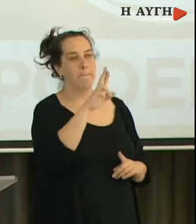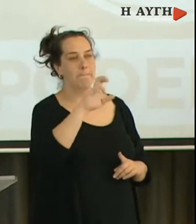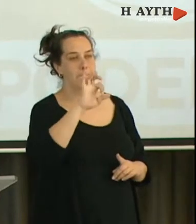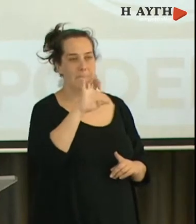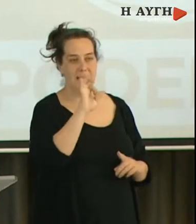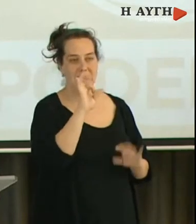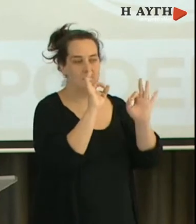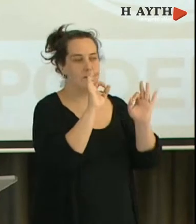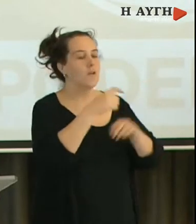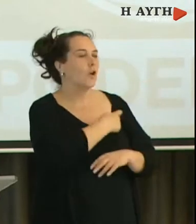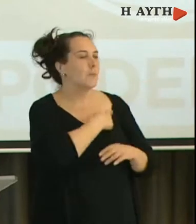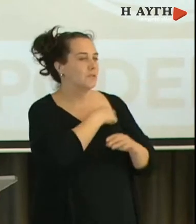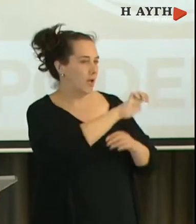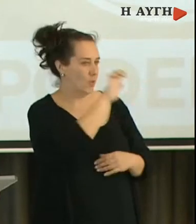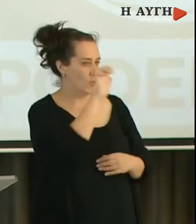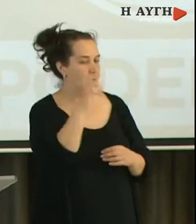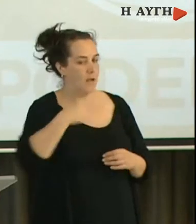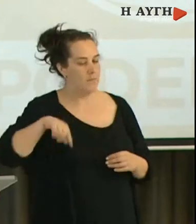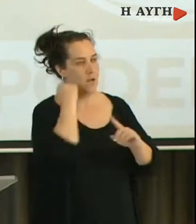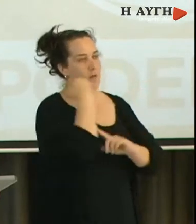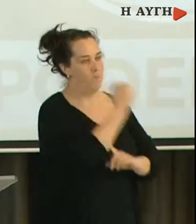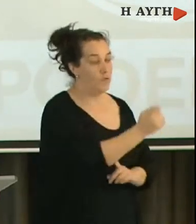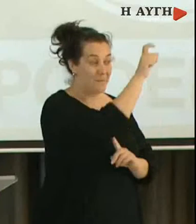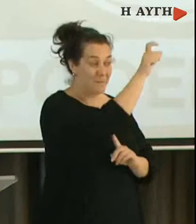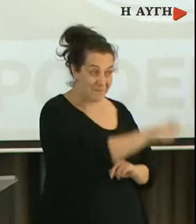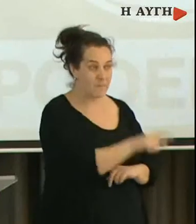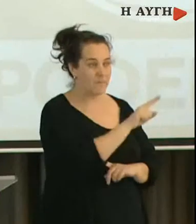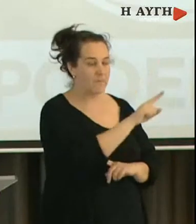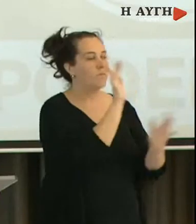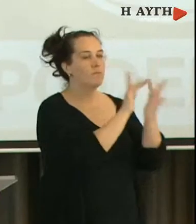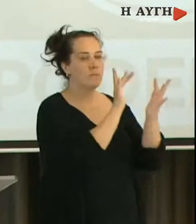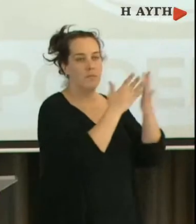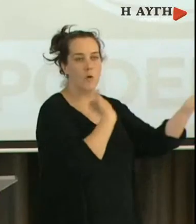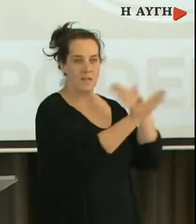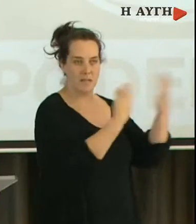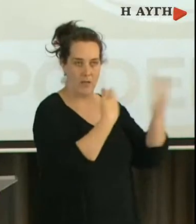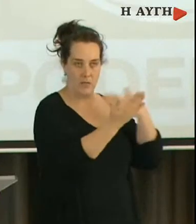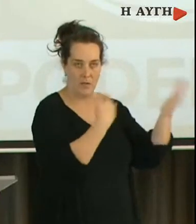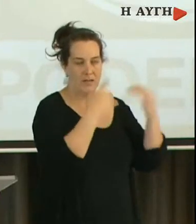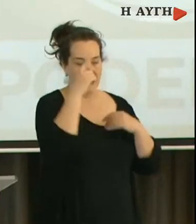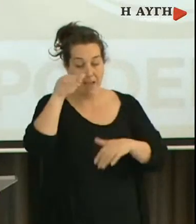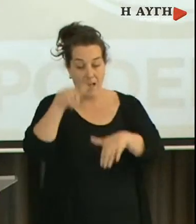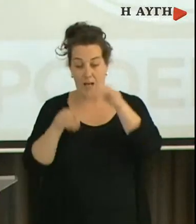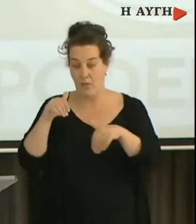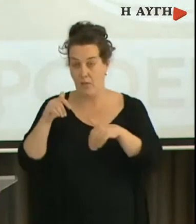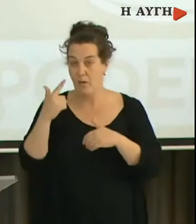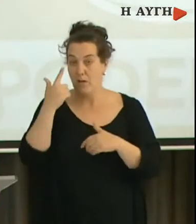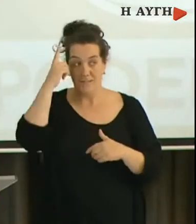con alexis tsipras fuerte con la primera persona con la que tuve una conversación después de conocer los resultados electorales